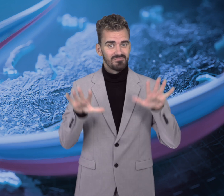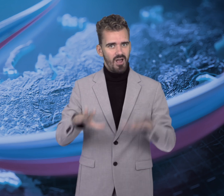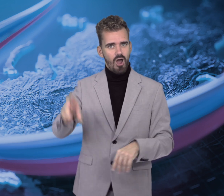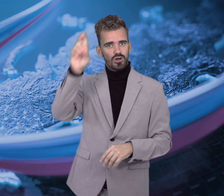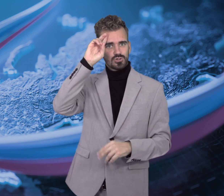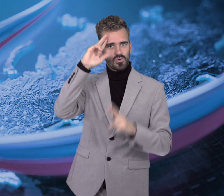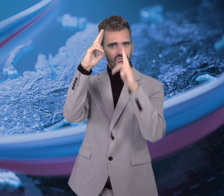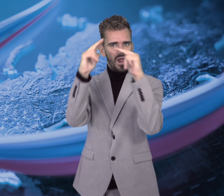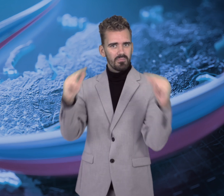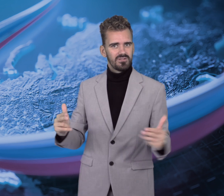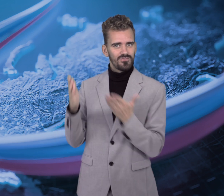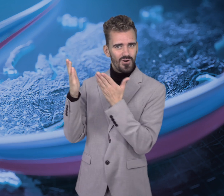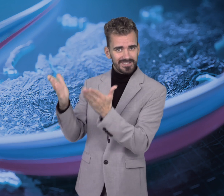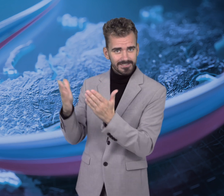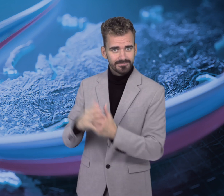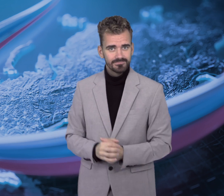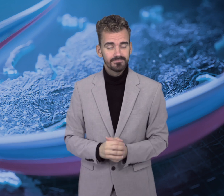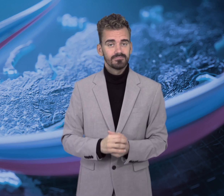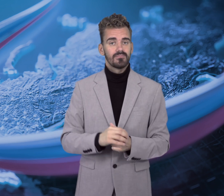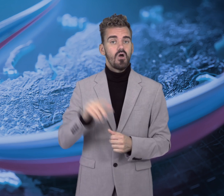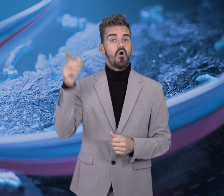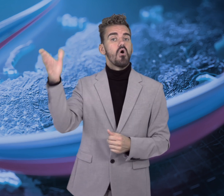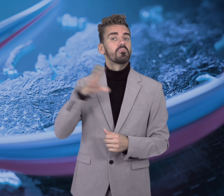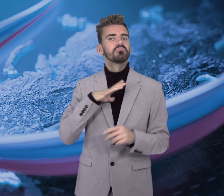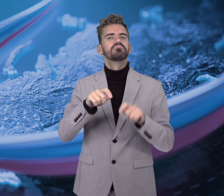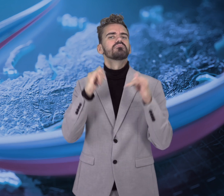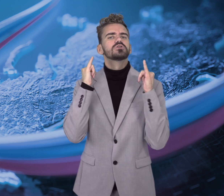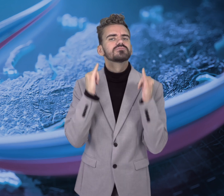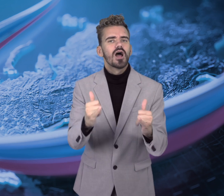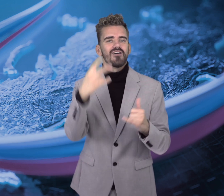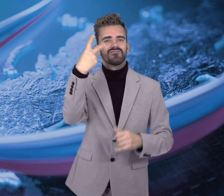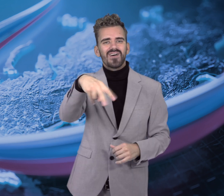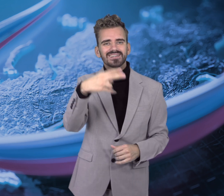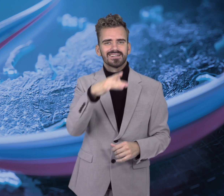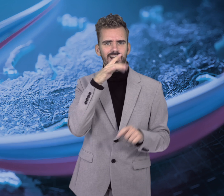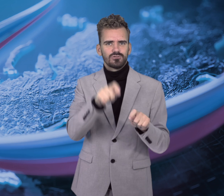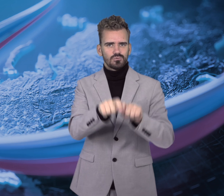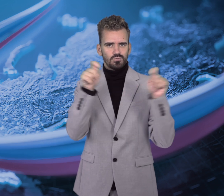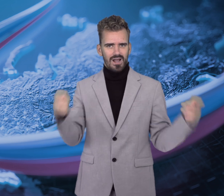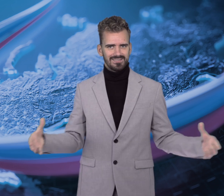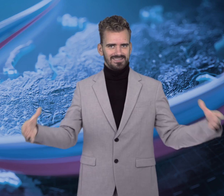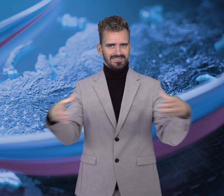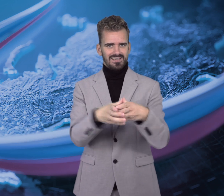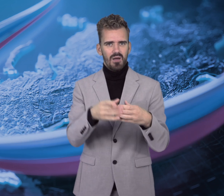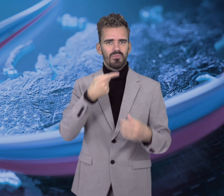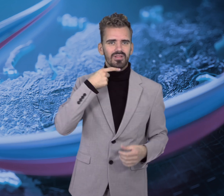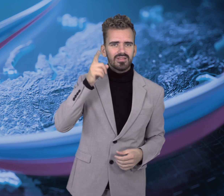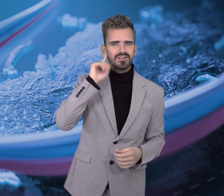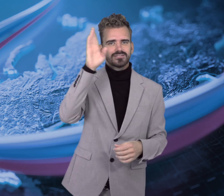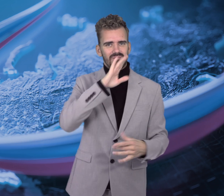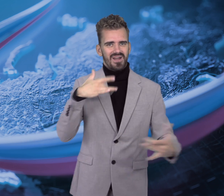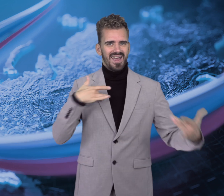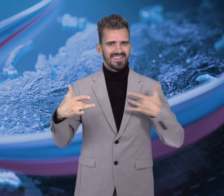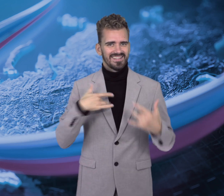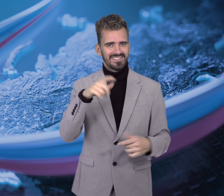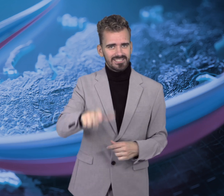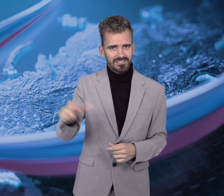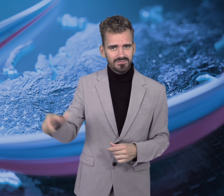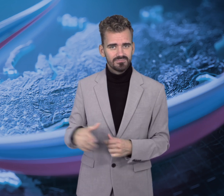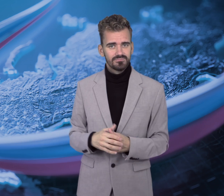в Государственном Кремлевском дворце. Он был посвящен 20-летию создания ансамбля глухих и слабослышащих артистов.